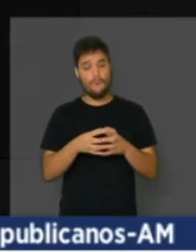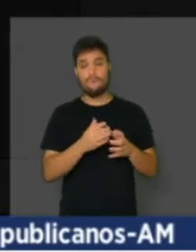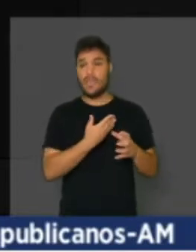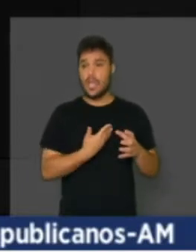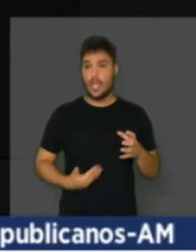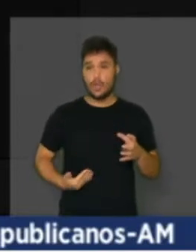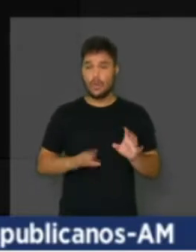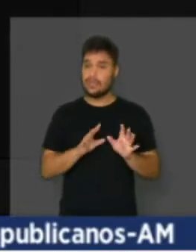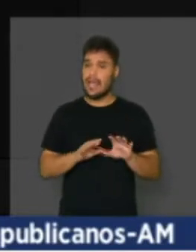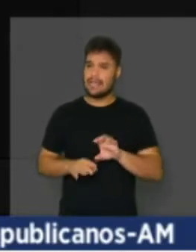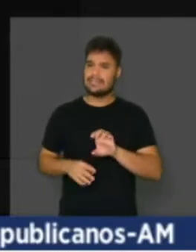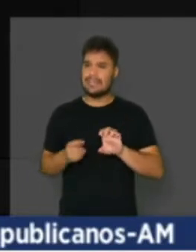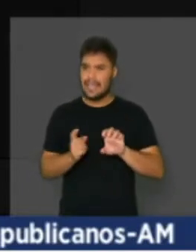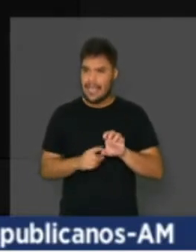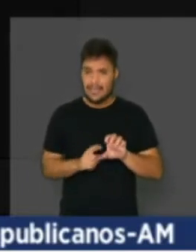NOSSO MINISTRO VAI ESCLARECER